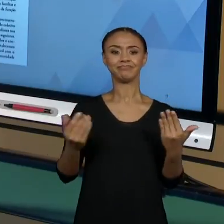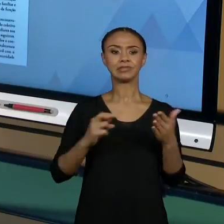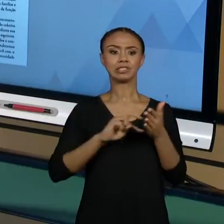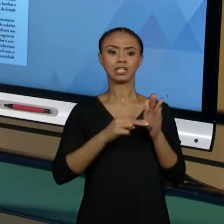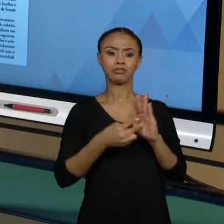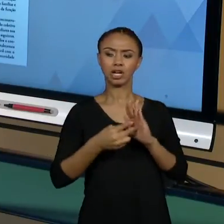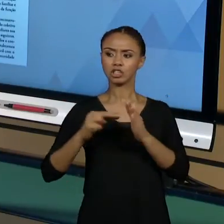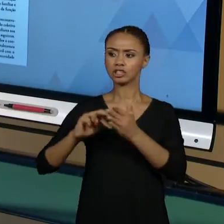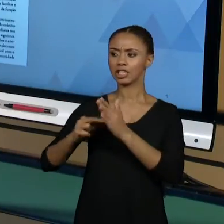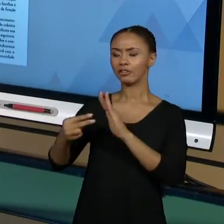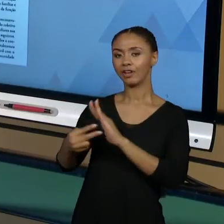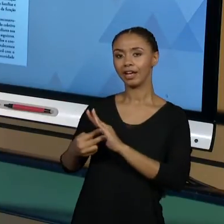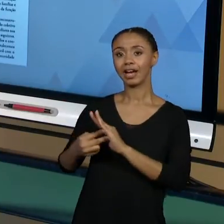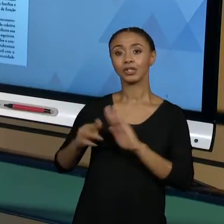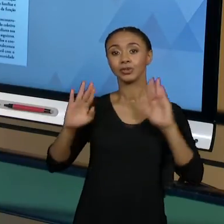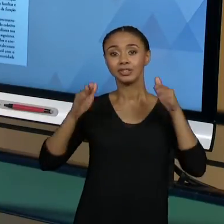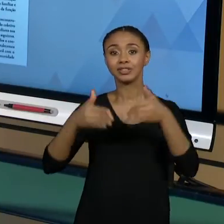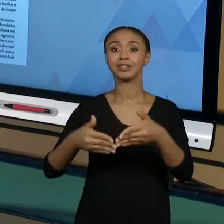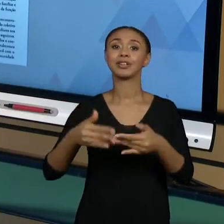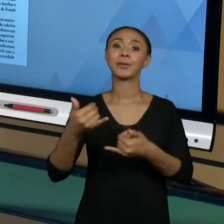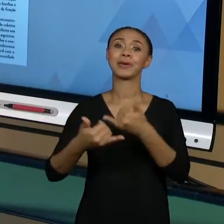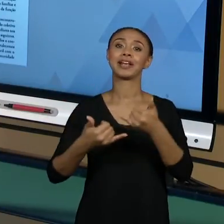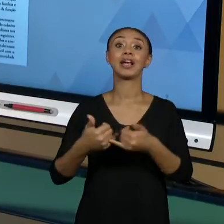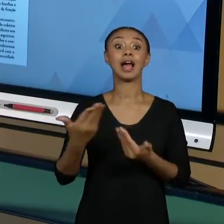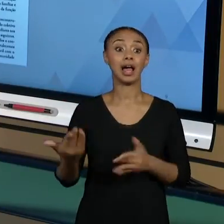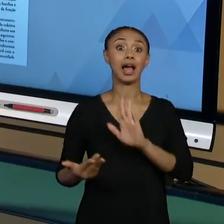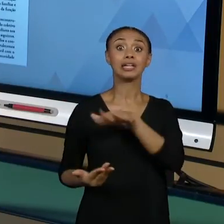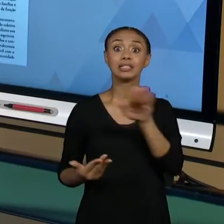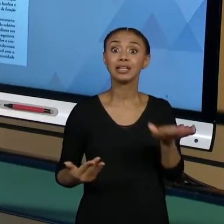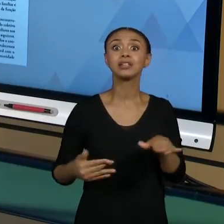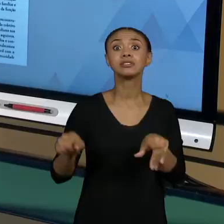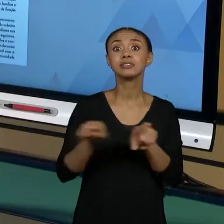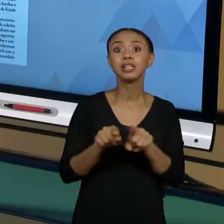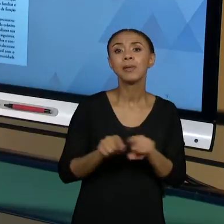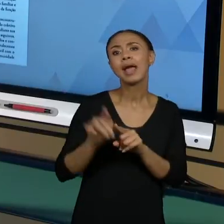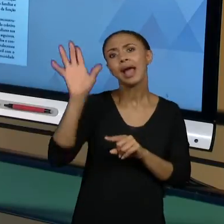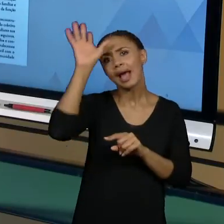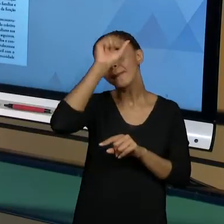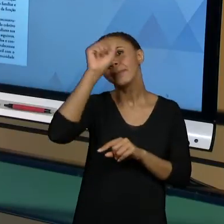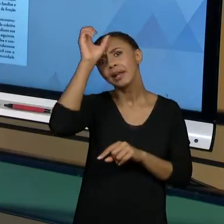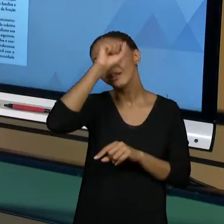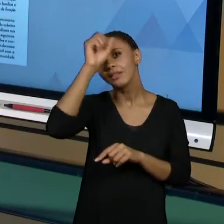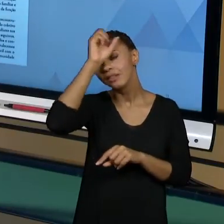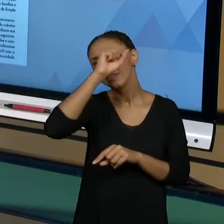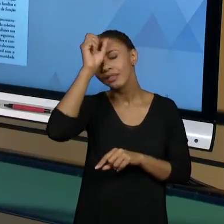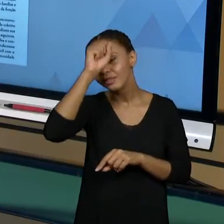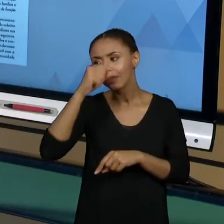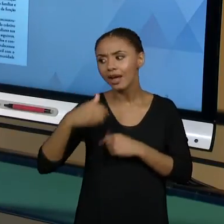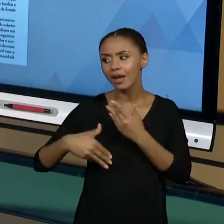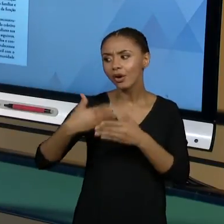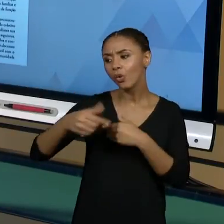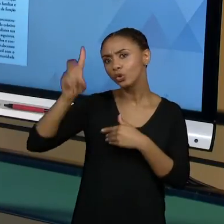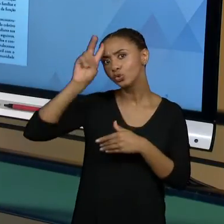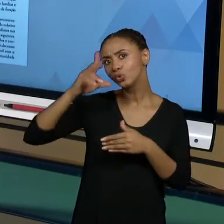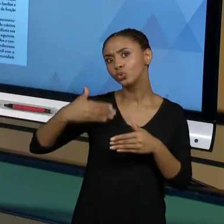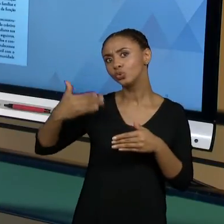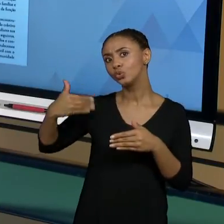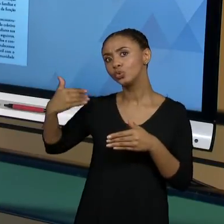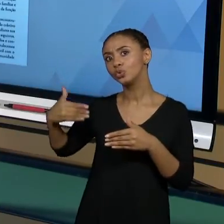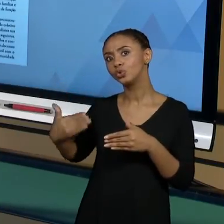SPINNER. E AS CRIANÇAS FORAM APRENDENDO TAMBÉM AS ORIGENS DESSES SIGNIFICADOS E QUE MUITOS DELES ERAM, INCLUSIVE, ATRIBUÍDOS AO BRINQUEDO COMO